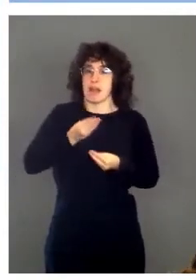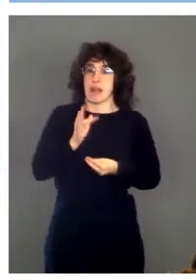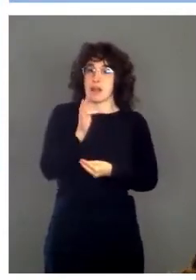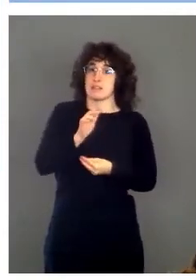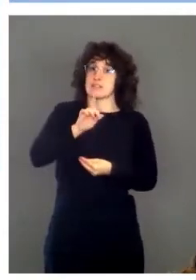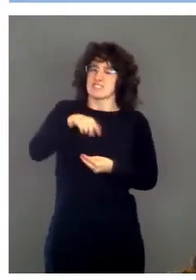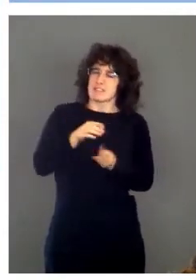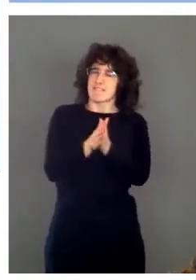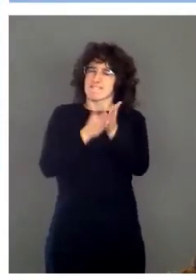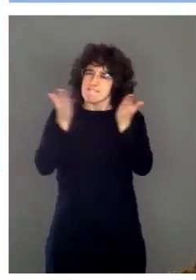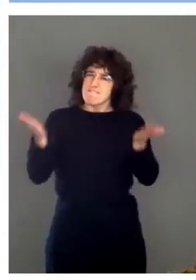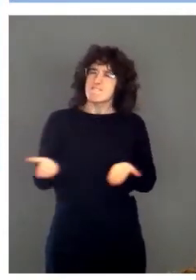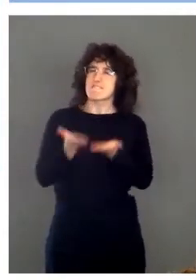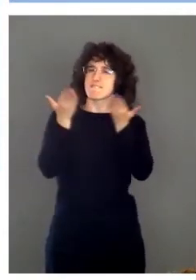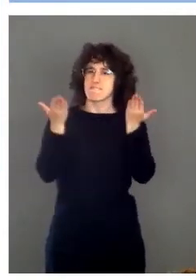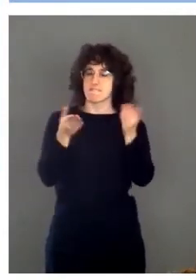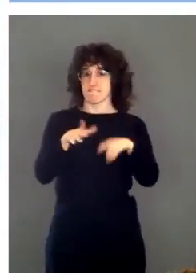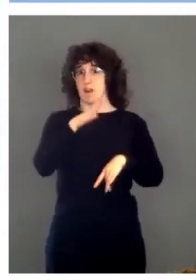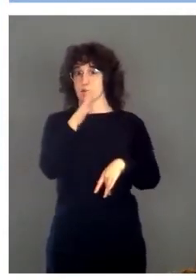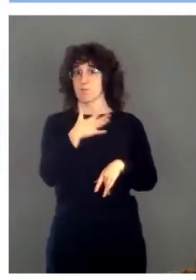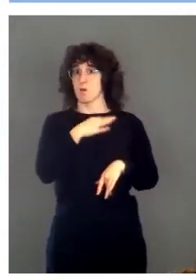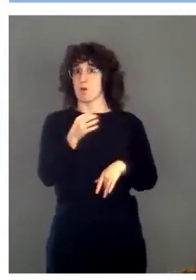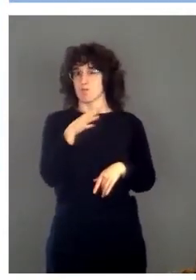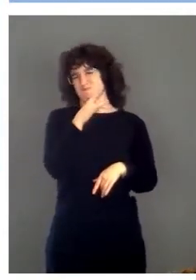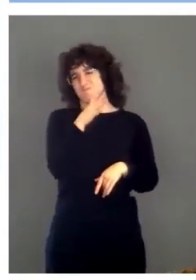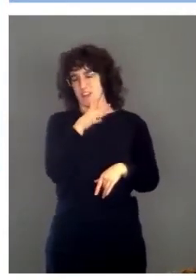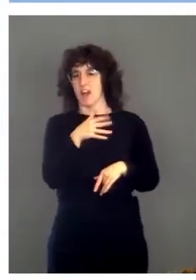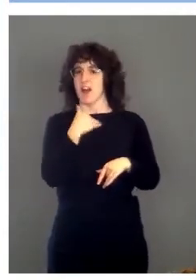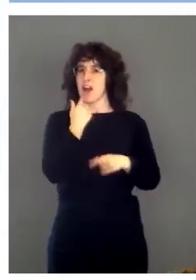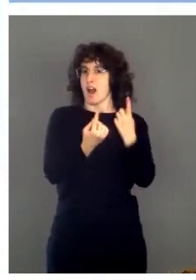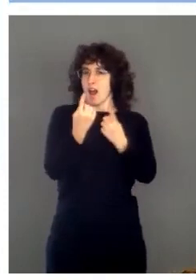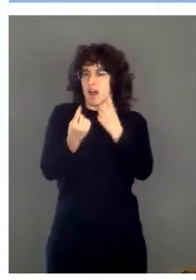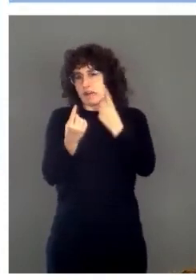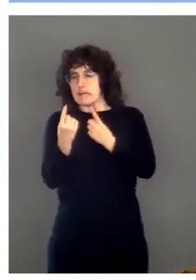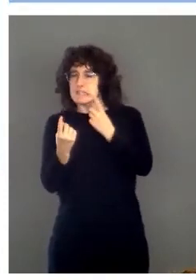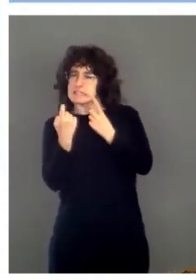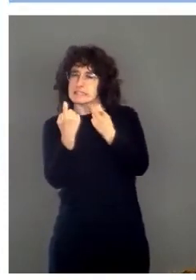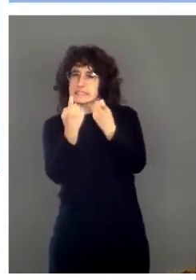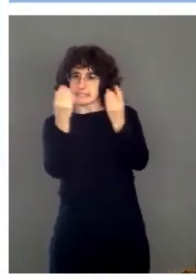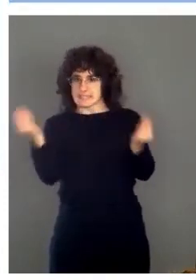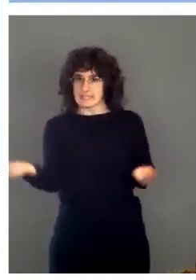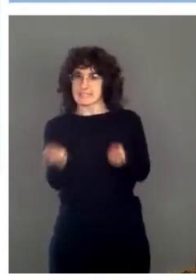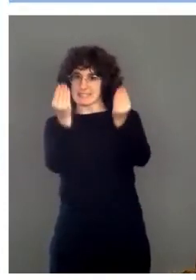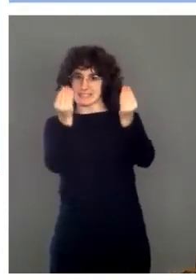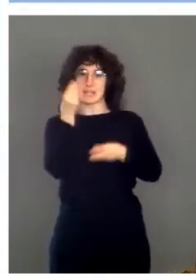podamos tener en la gestión diaria del colectivo autónomo Que creo que podemos Hacer cosas desde ese punto de vista